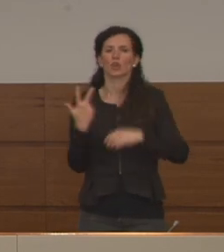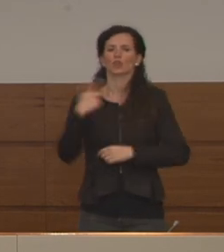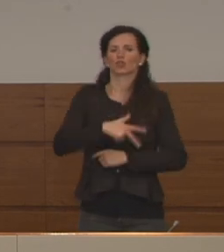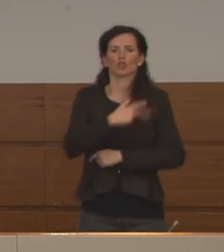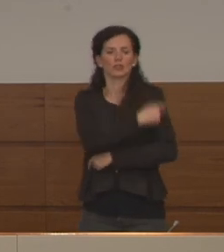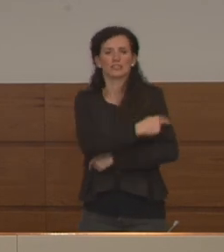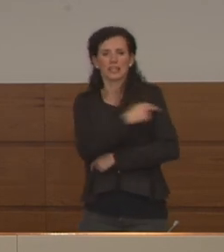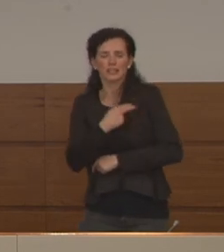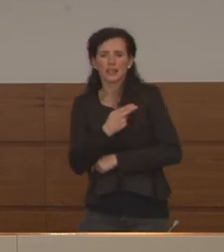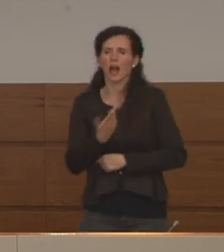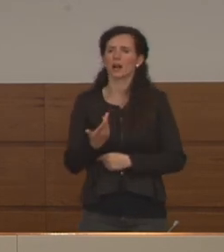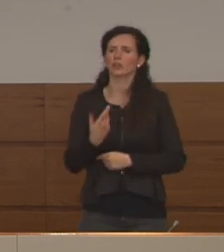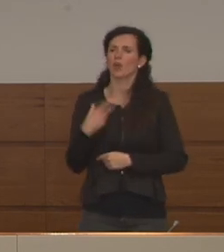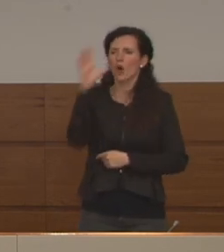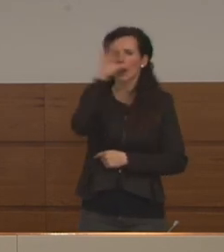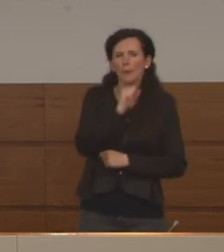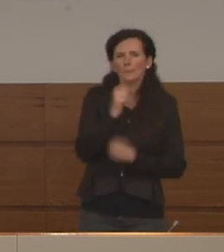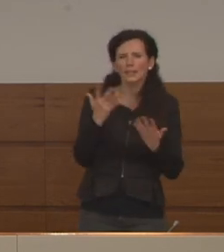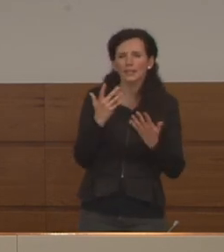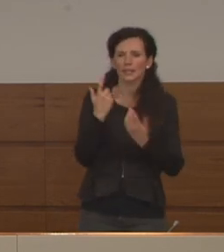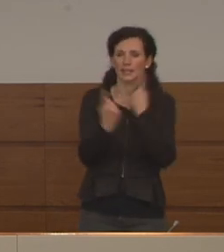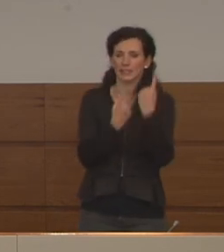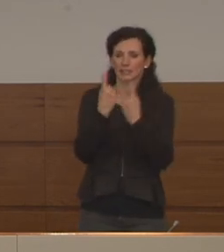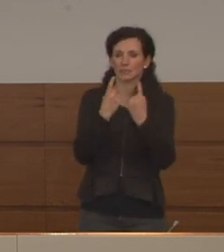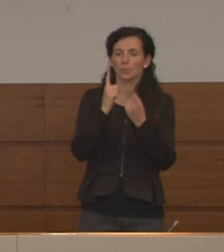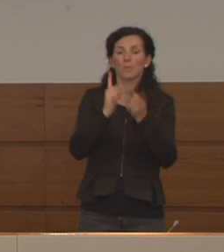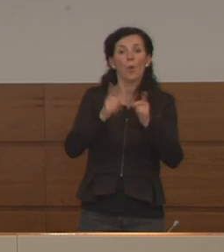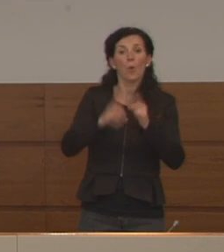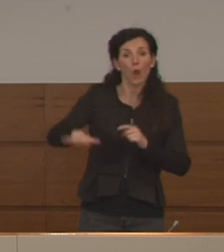popolazione che invecchia probabilmente ha bisogno di qualche cosa